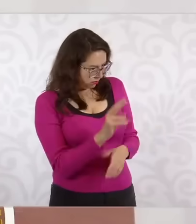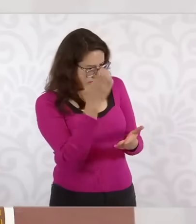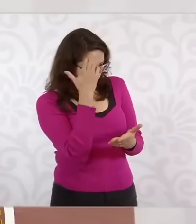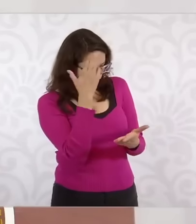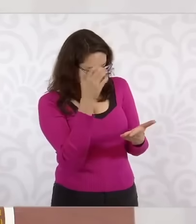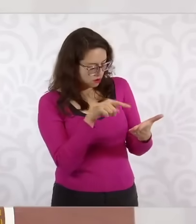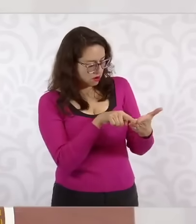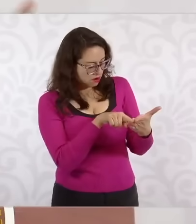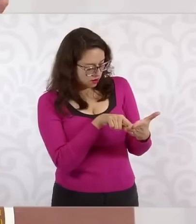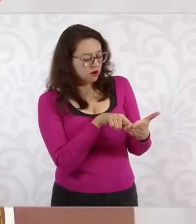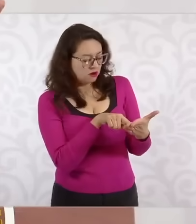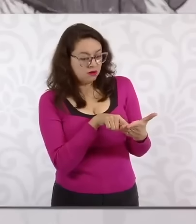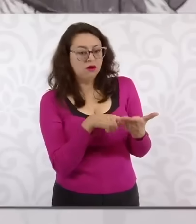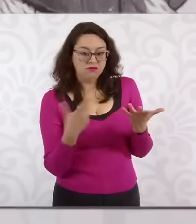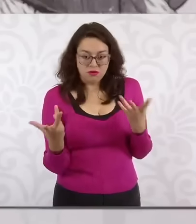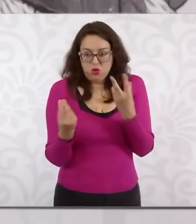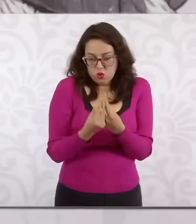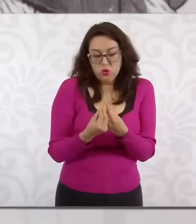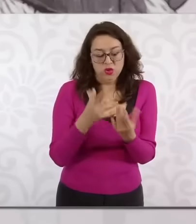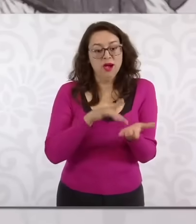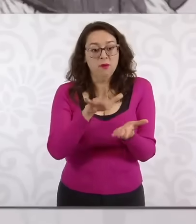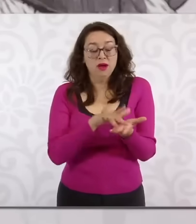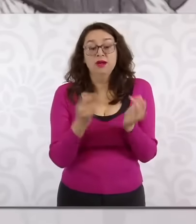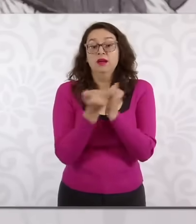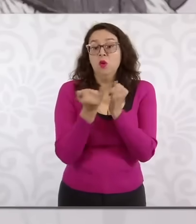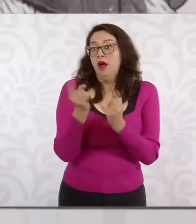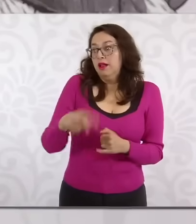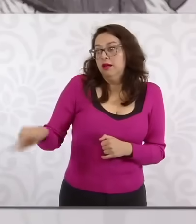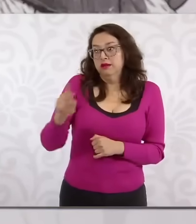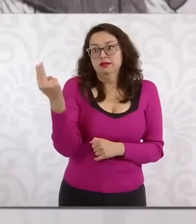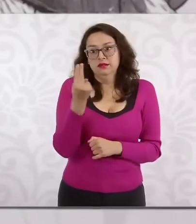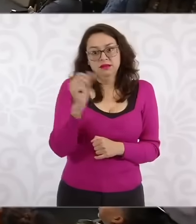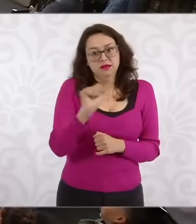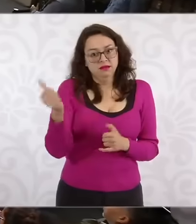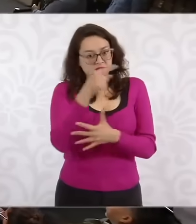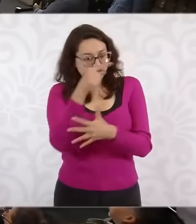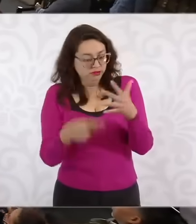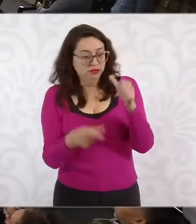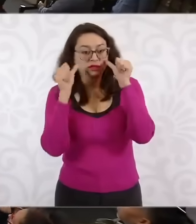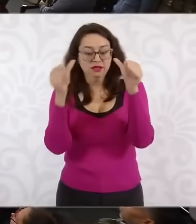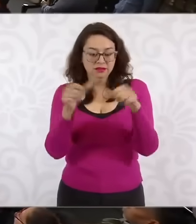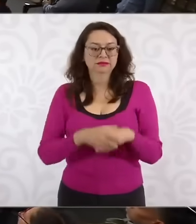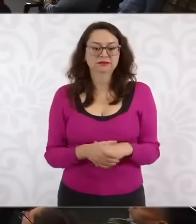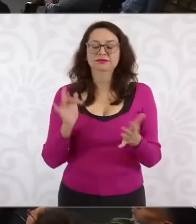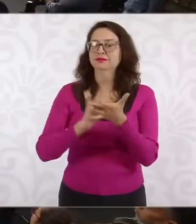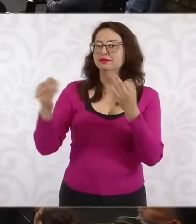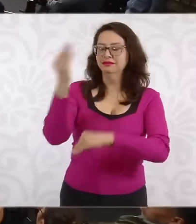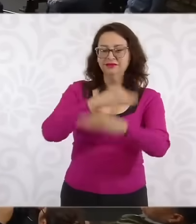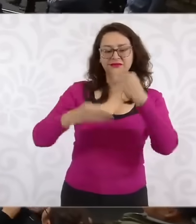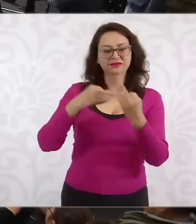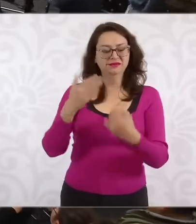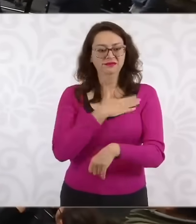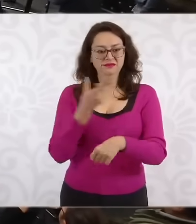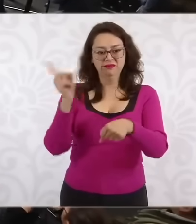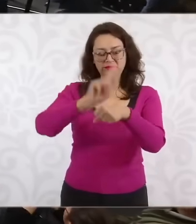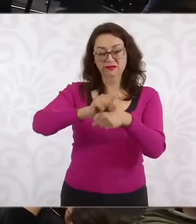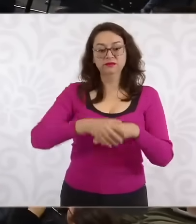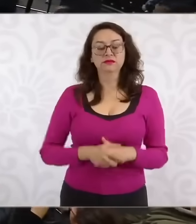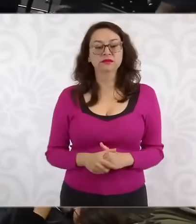apoyen y también escucharlos cuáles son las necesidades. Gracias a todas y a todos. Buen día.